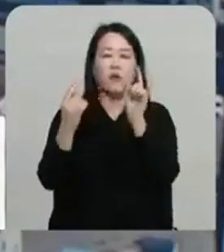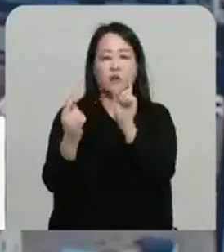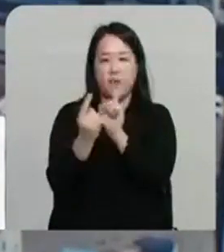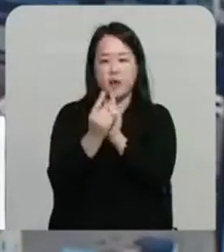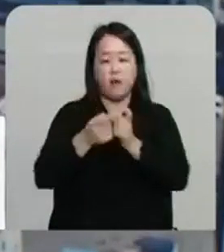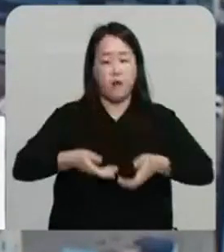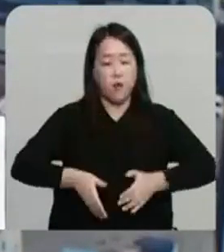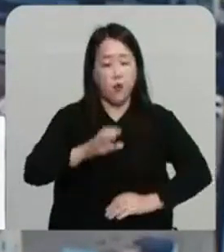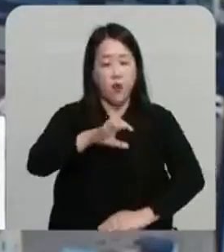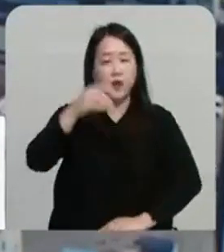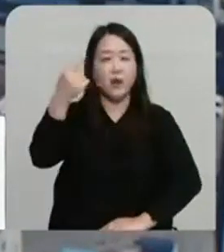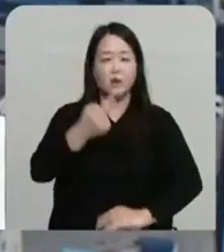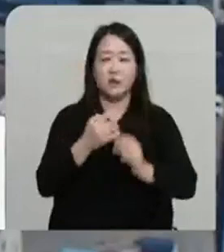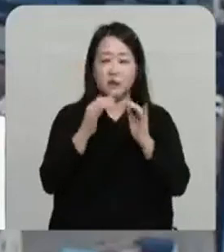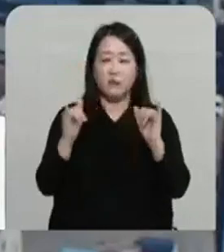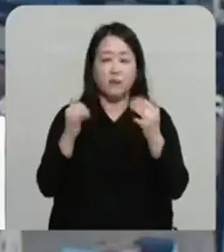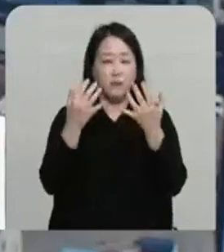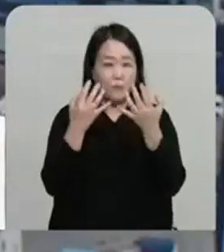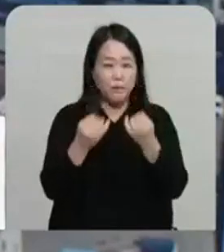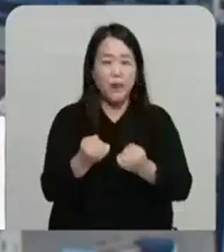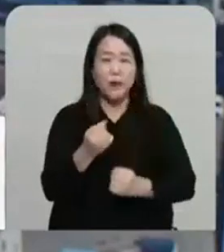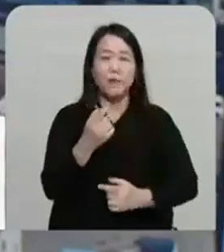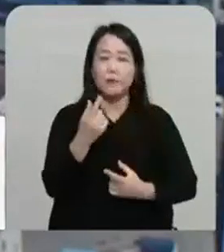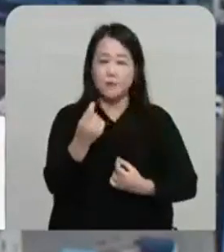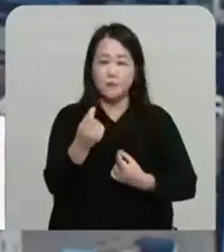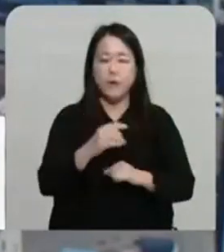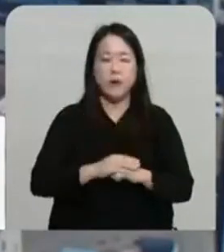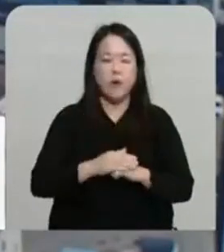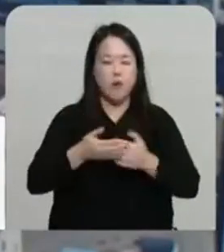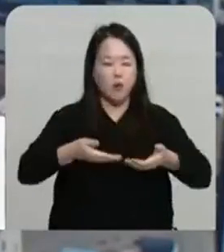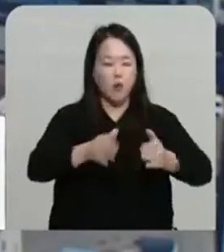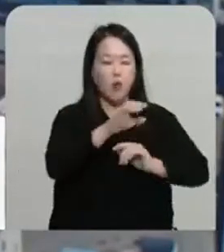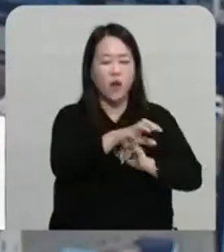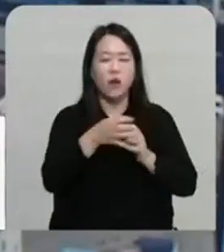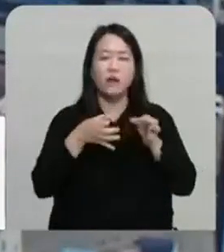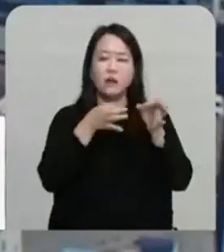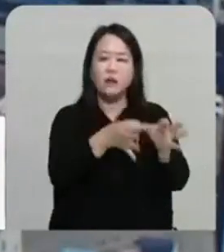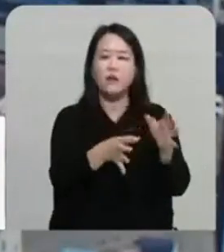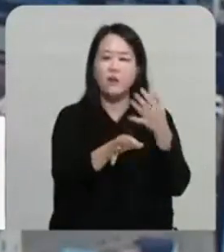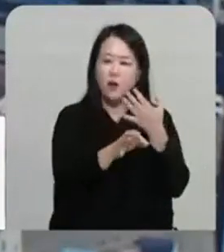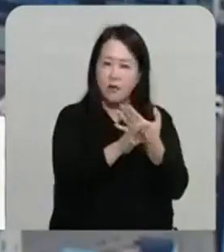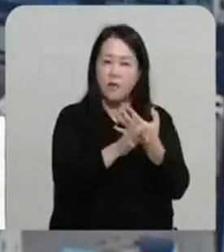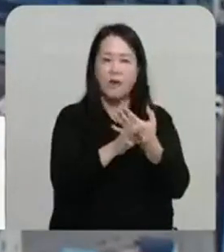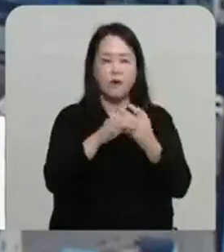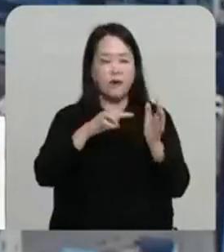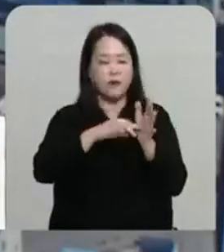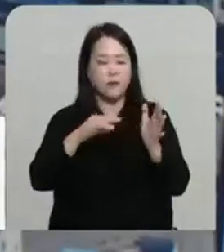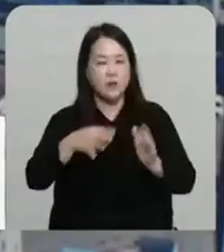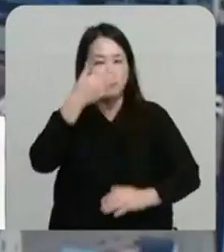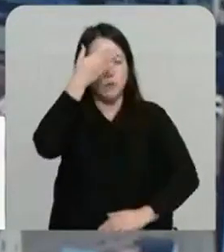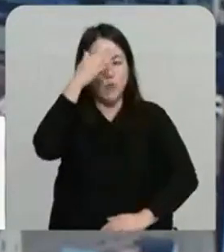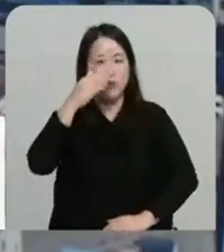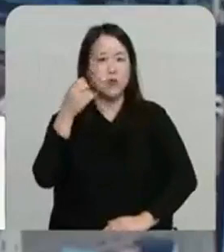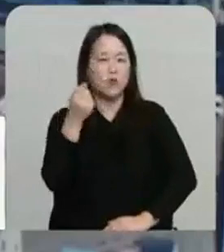고향에 기부하면 세액 공제와 함께 답례품을 받는 고향사랑기부제가 올해부터 시행되고 있습니다.